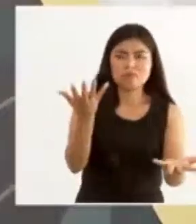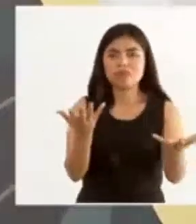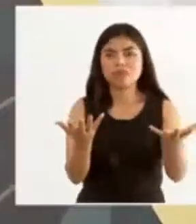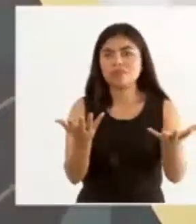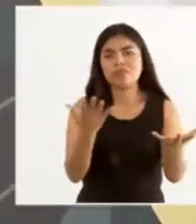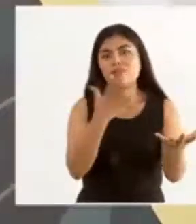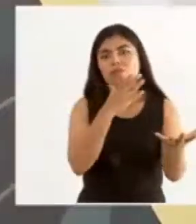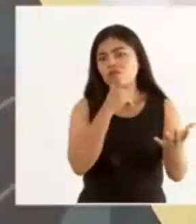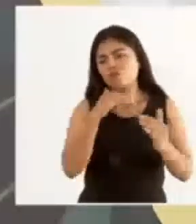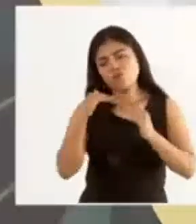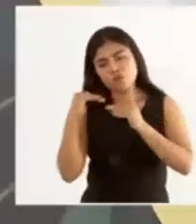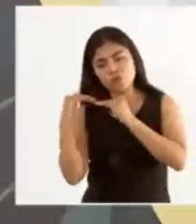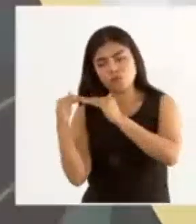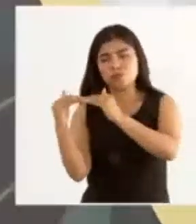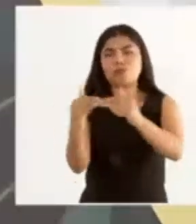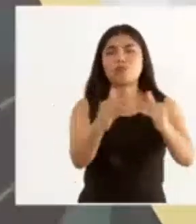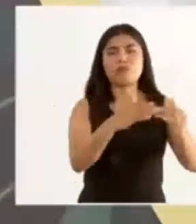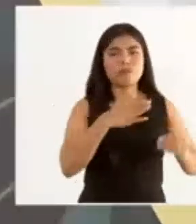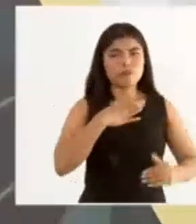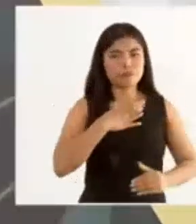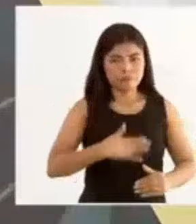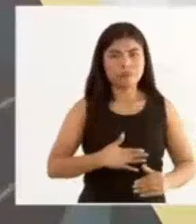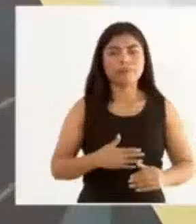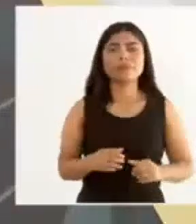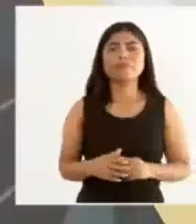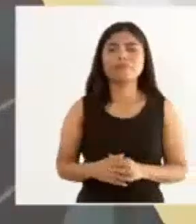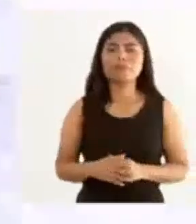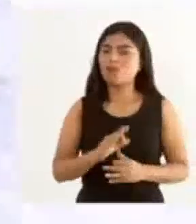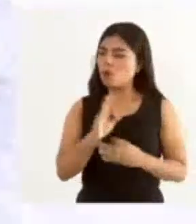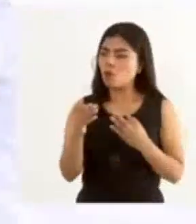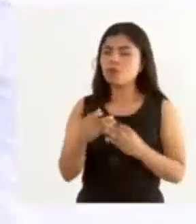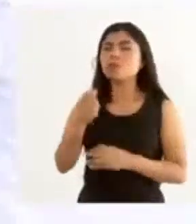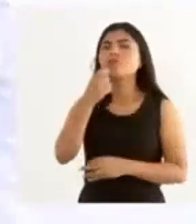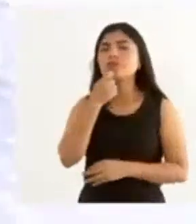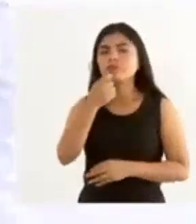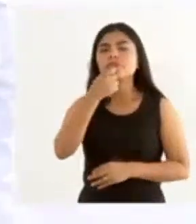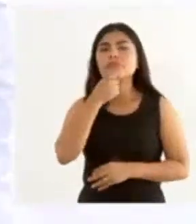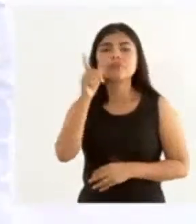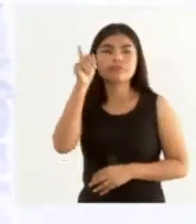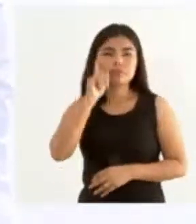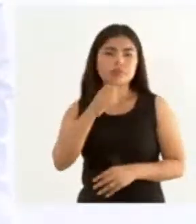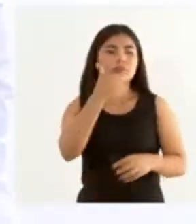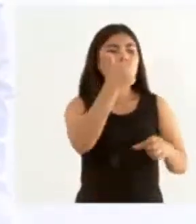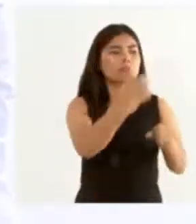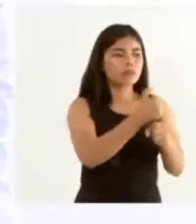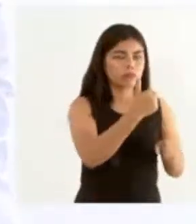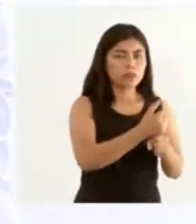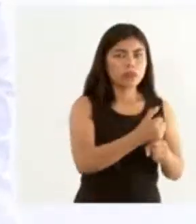parejos a la escuela. Por eso todas las niñas y niños que estudian en escuela pública van a tener